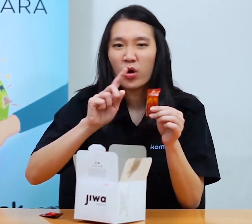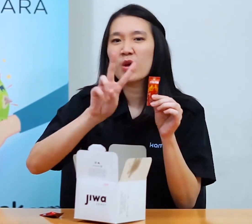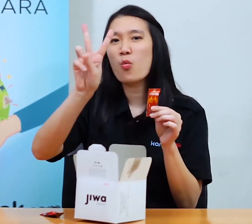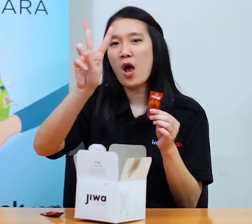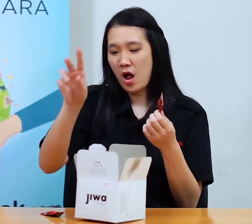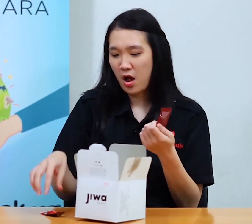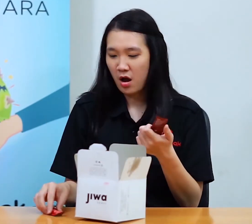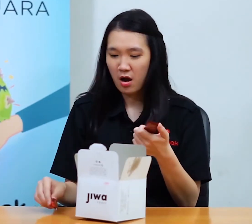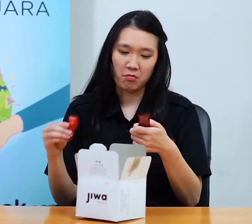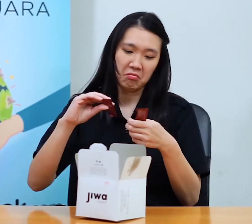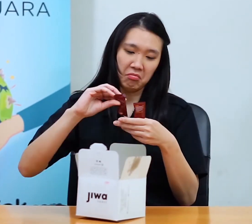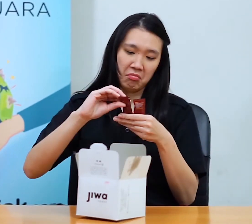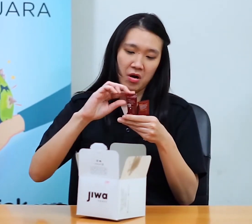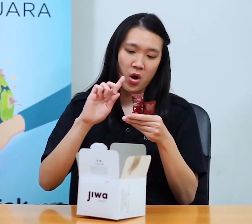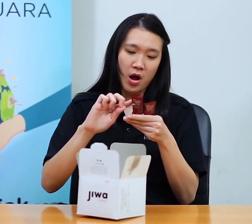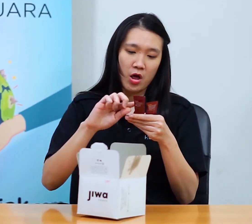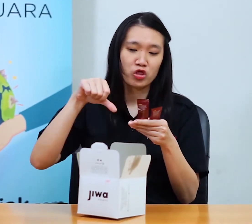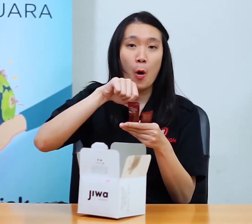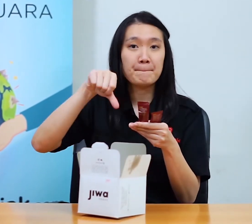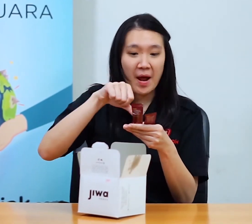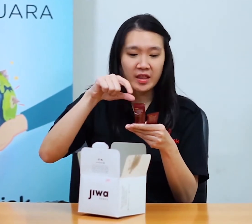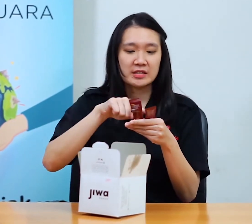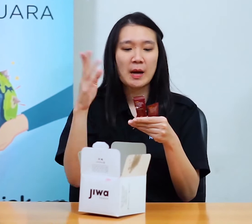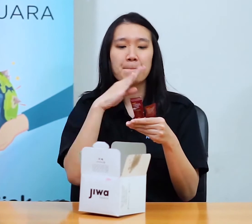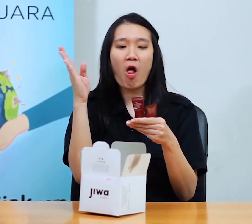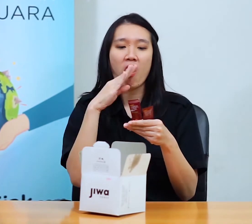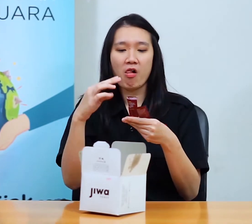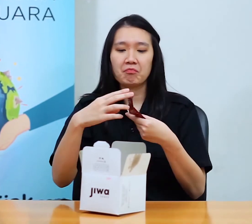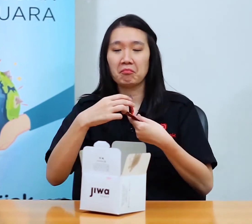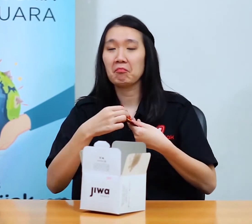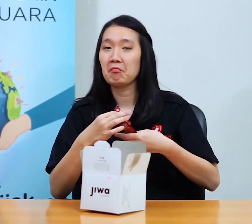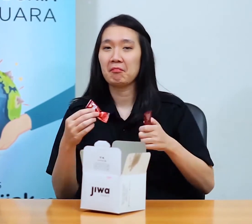Ada dua nih. Satu saus tomat dan satunya saus sambal.